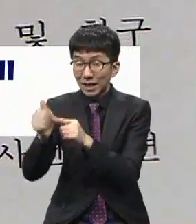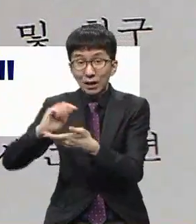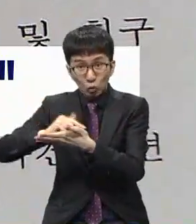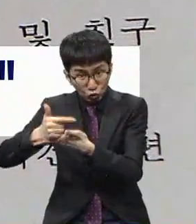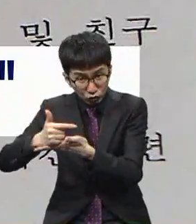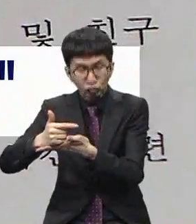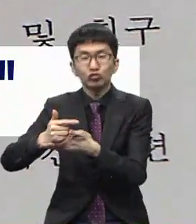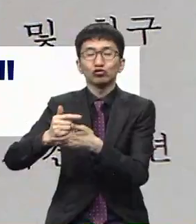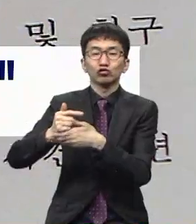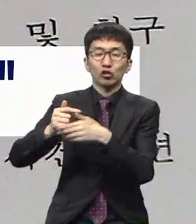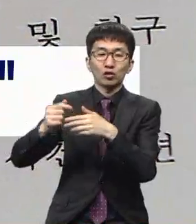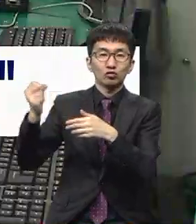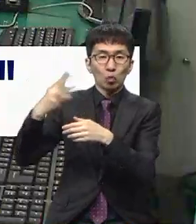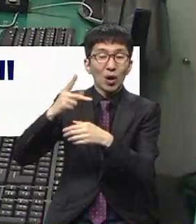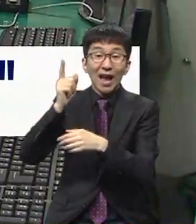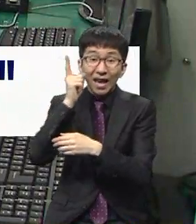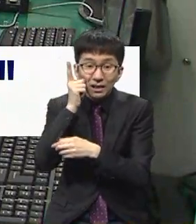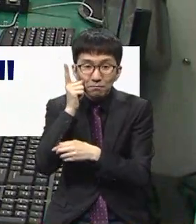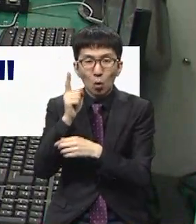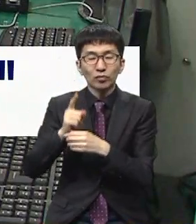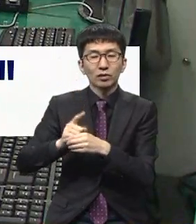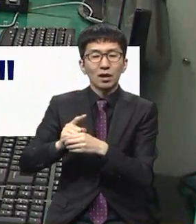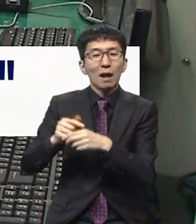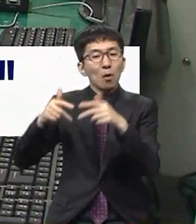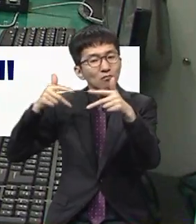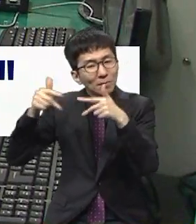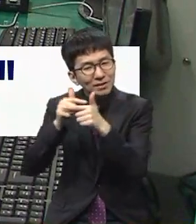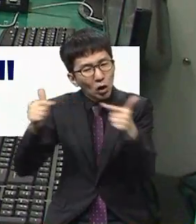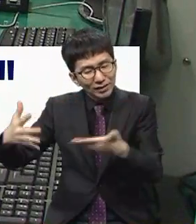블랙박스 등 전자기기 7대를 포렌식한 결과 삭제 정황은 발견되지 않았다고